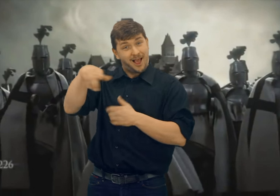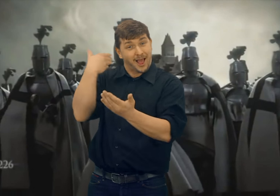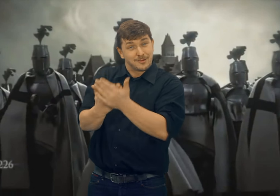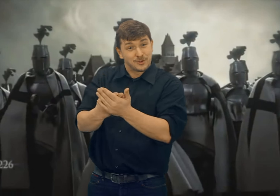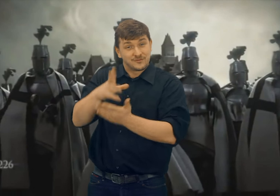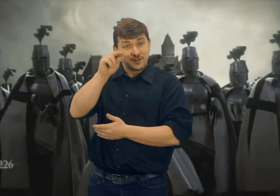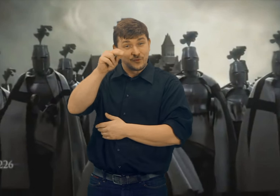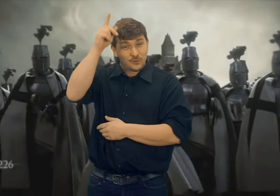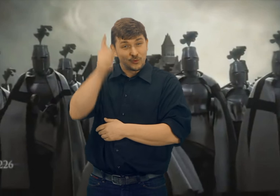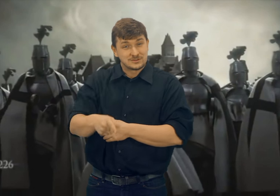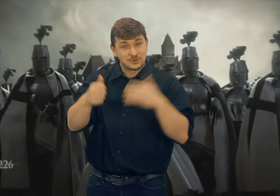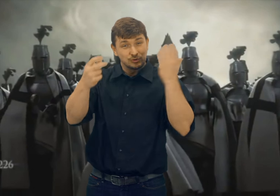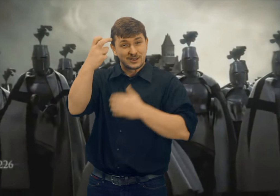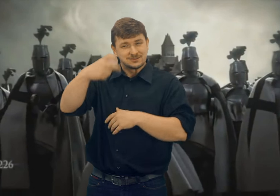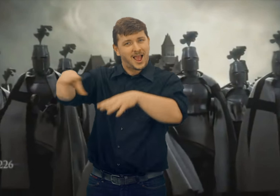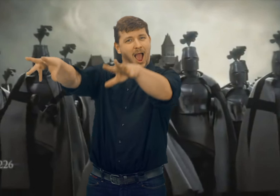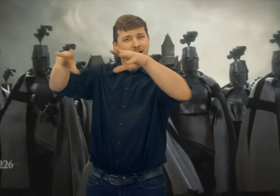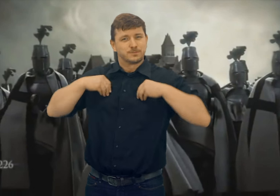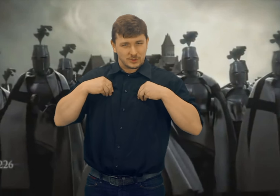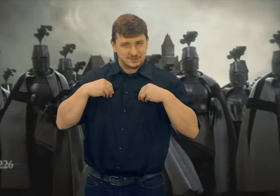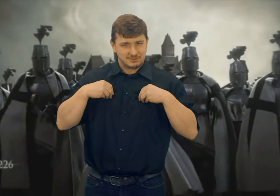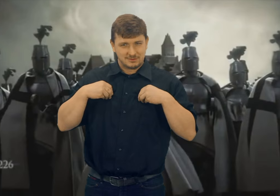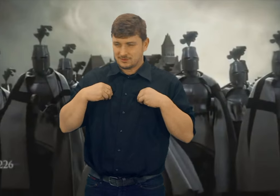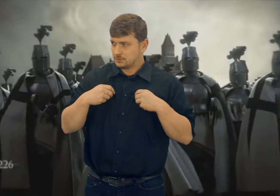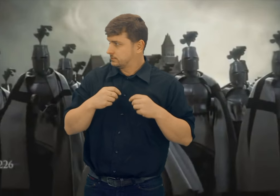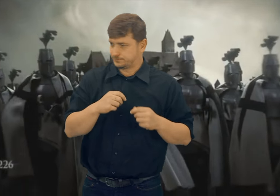1226 wurde deshalb dieses "Angebot" angenommen.